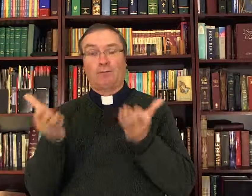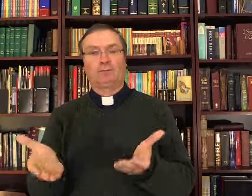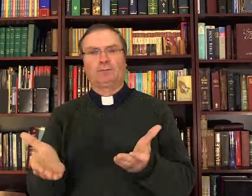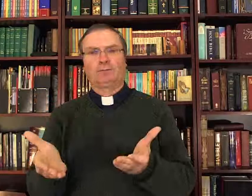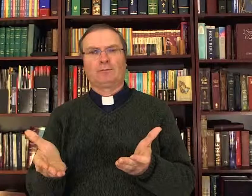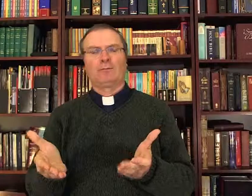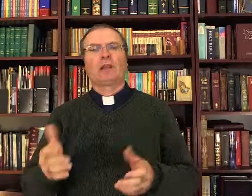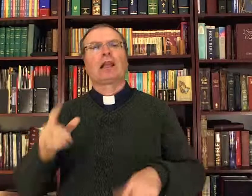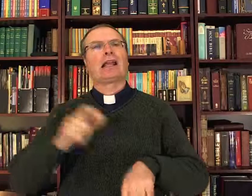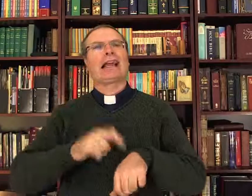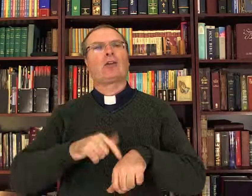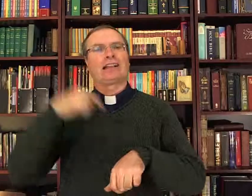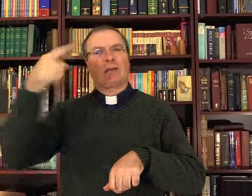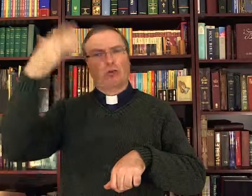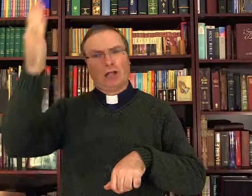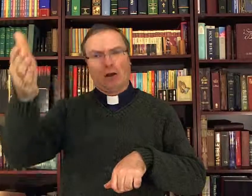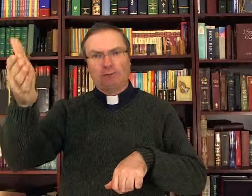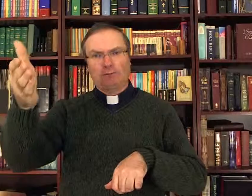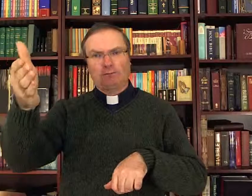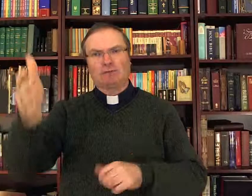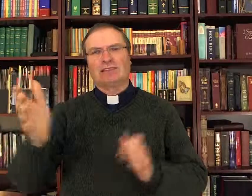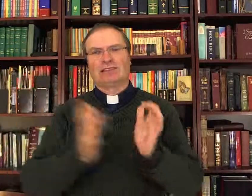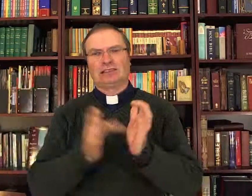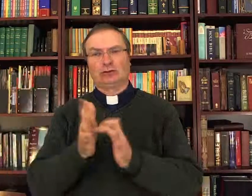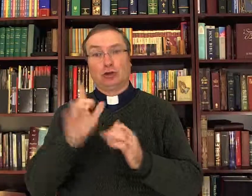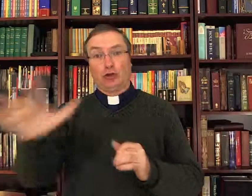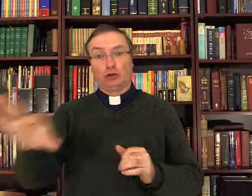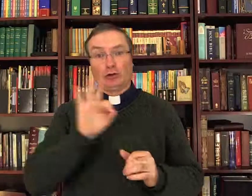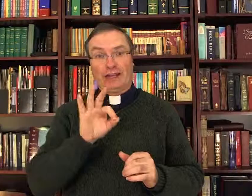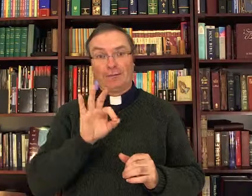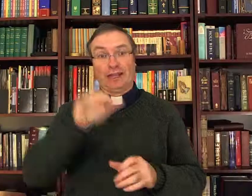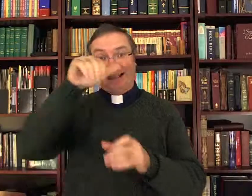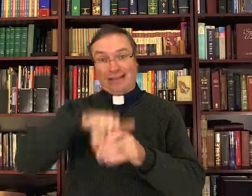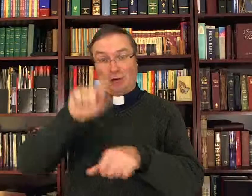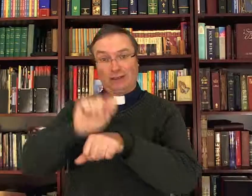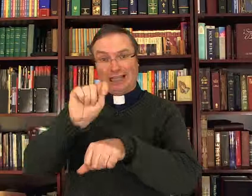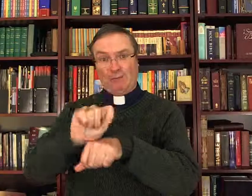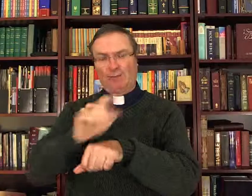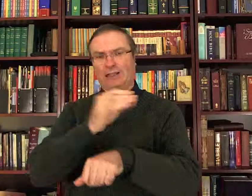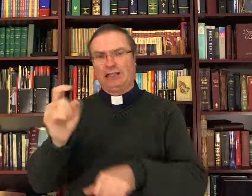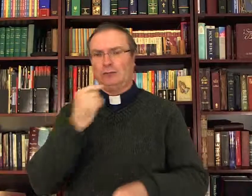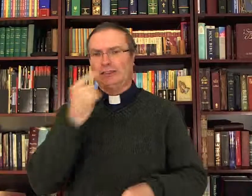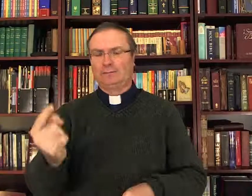Quelque temps plus tard, Jésus le retrouva dans le temple et lui dit: